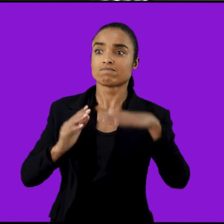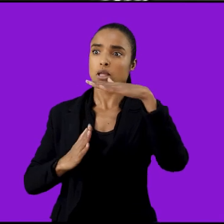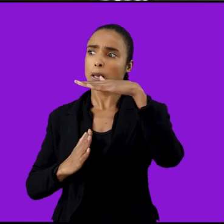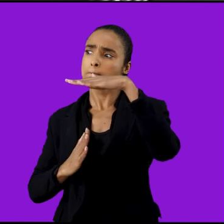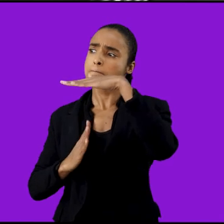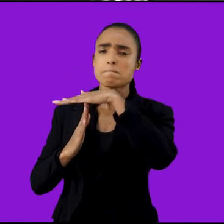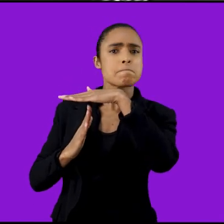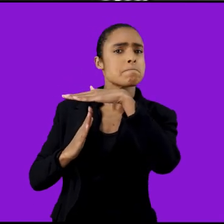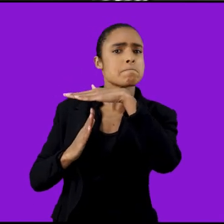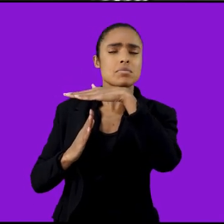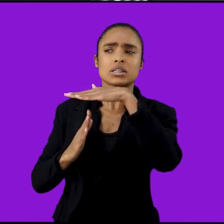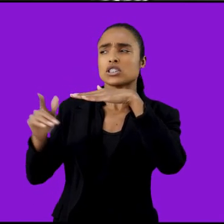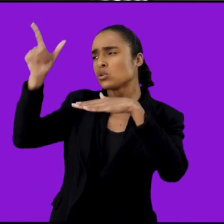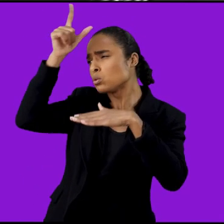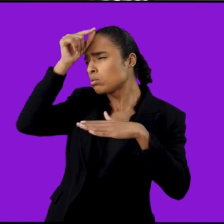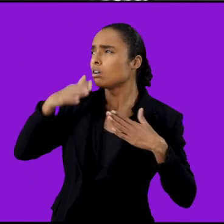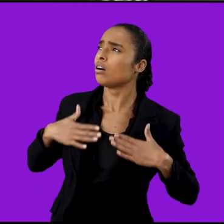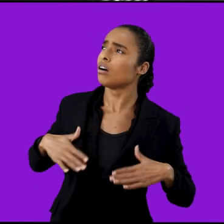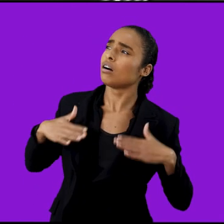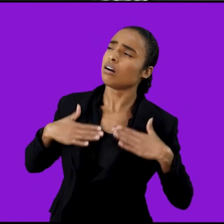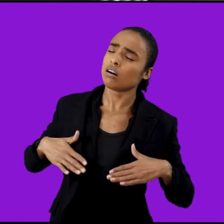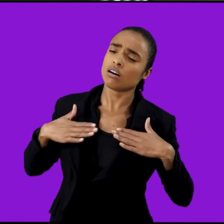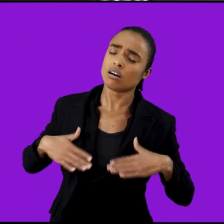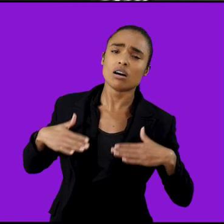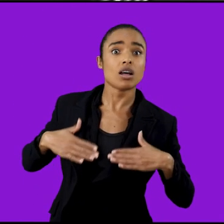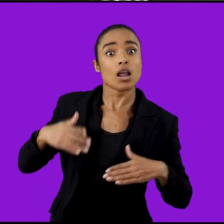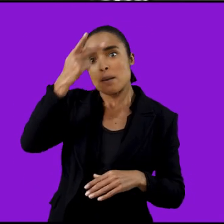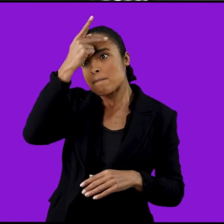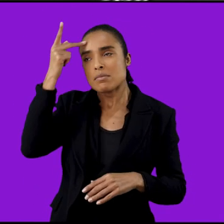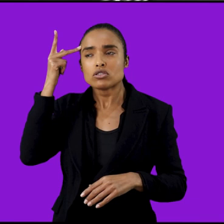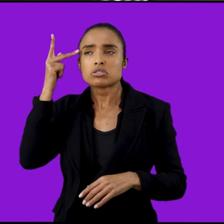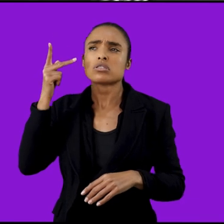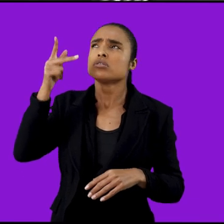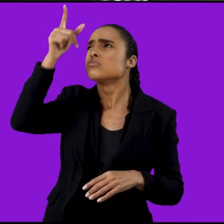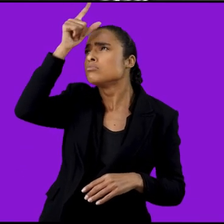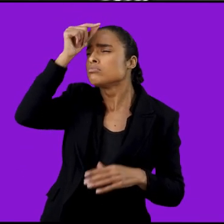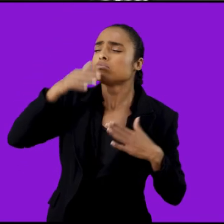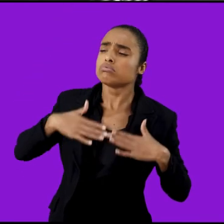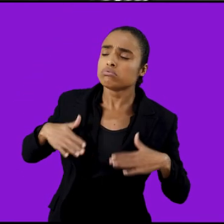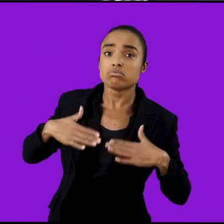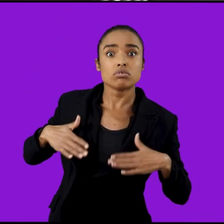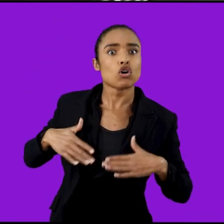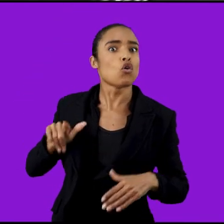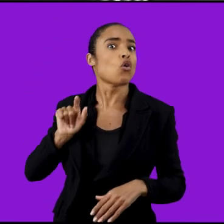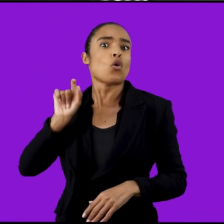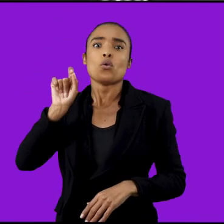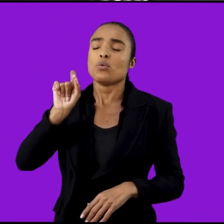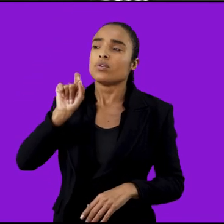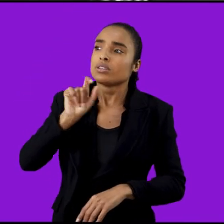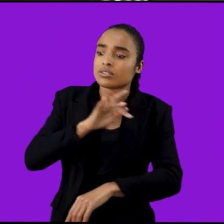repouso. A pausa, ela devolve pra gente uma sensibilidade que a gente olha pro mundo meio